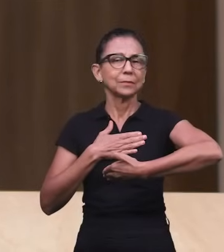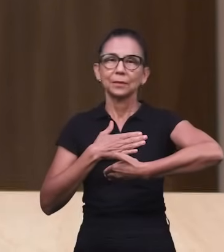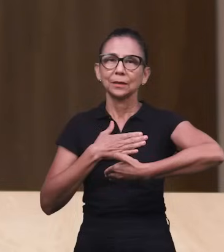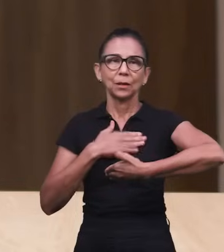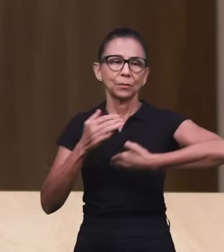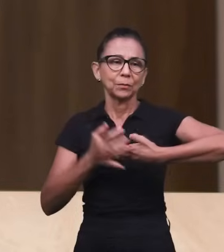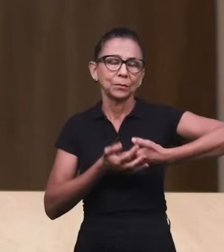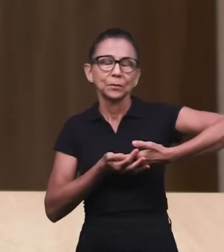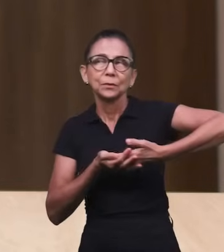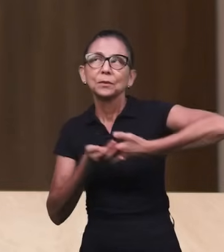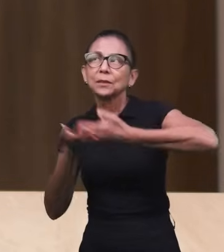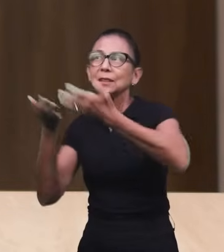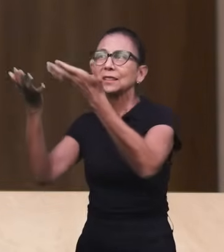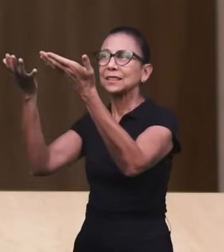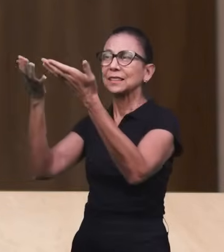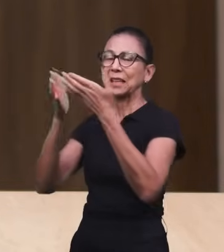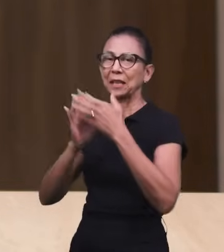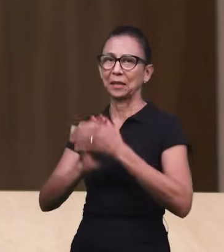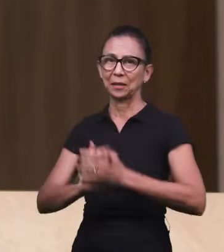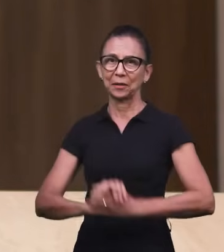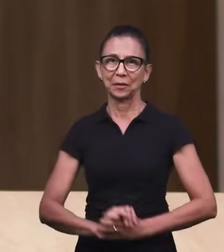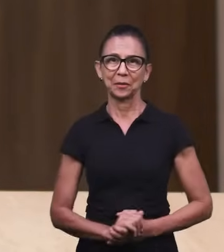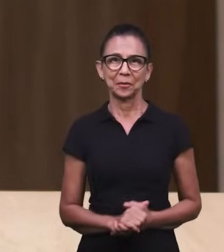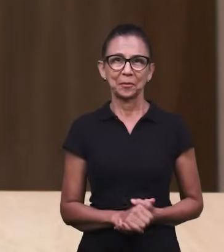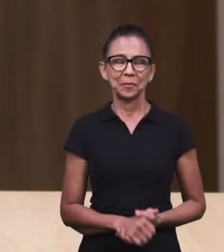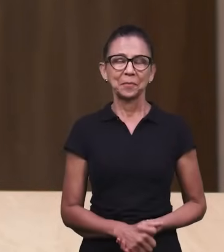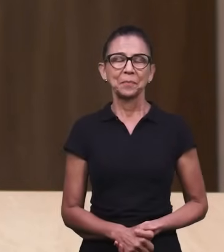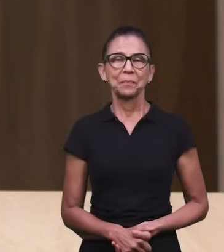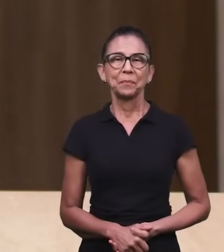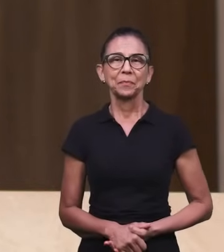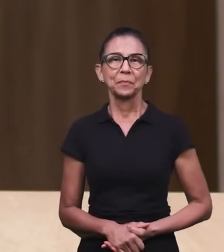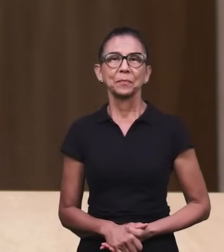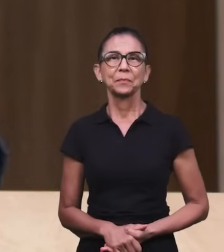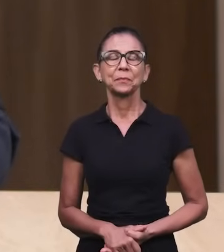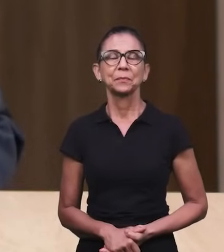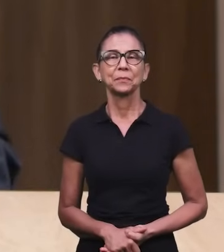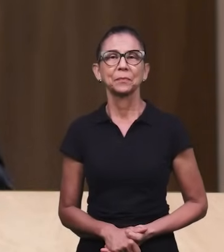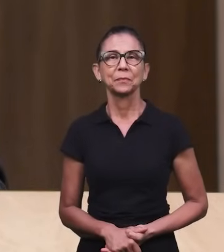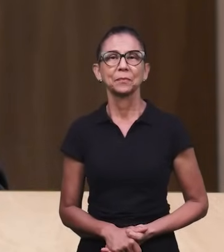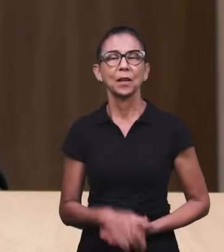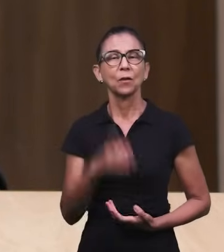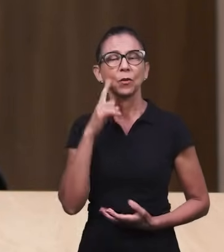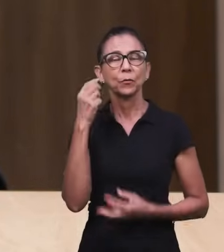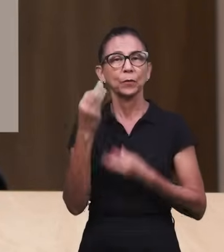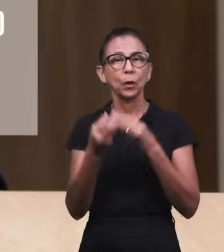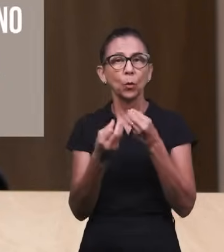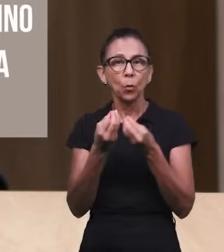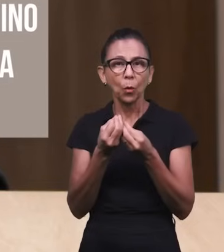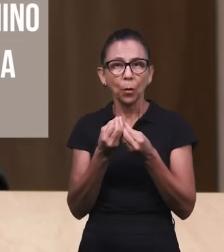jeito e o destaque a forma como ele entregou eu queria destacar que o capítulo primeiro no verso